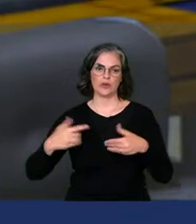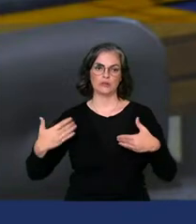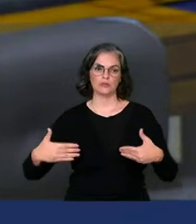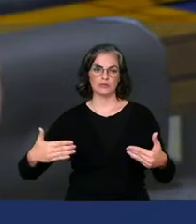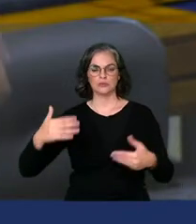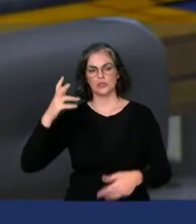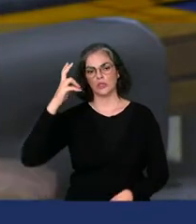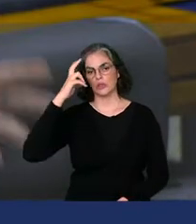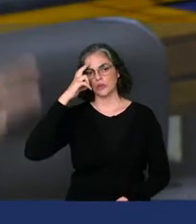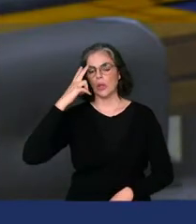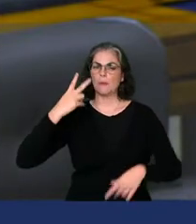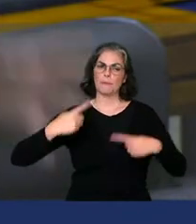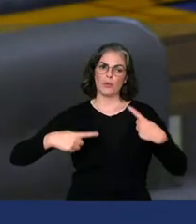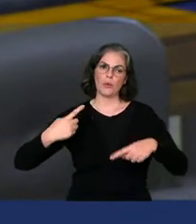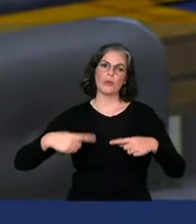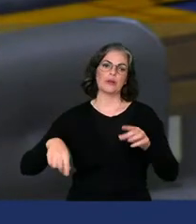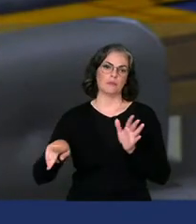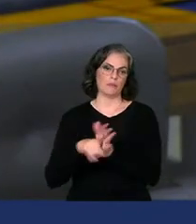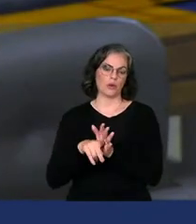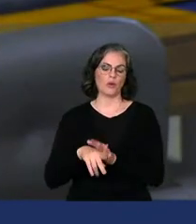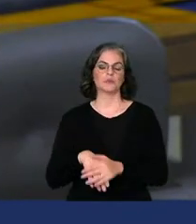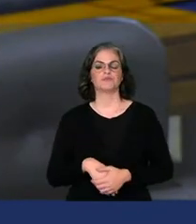O MINISTÉRIO DA CULTURA, TER POLÍTICAS CULTURAIS PORQUE OS ESTADOS E MUNICÍPIOS TÊM